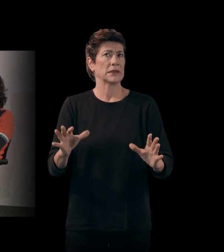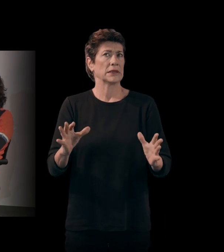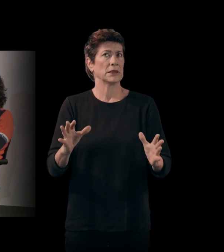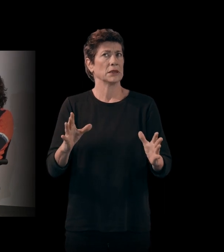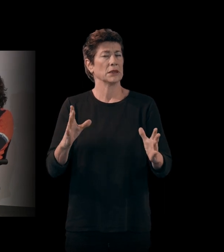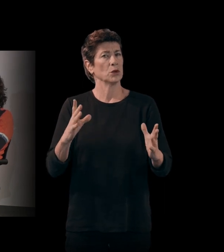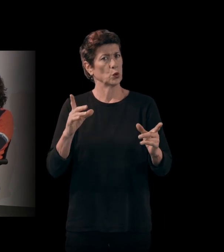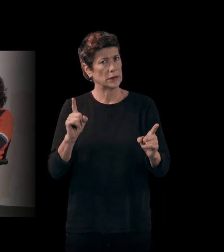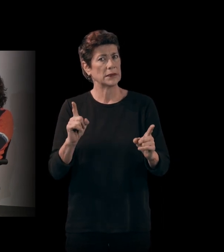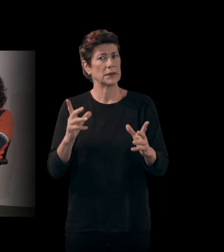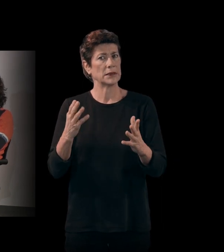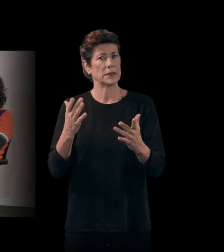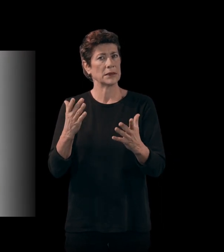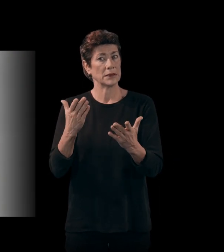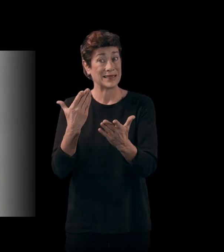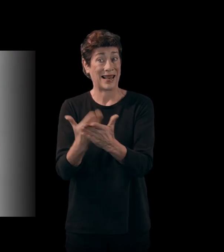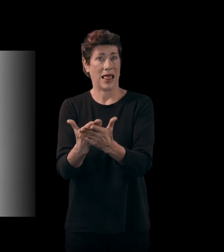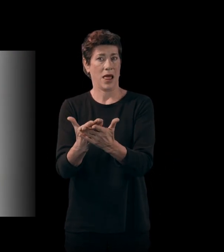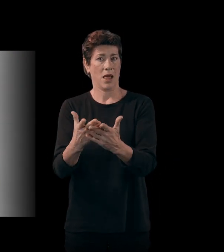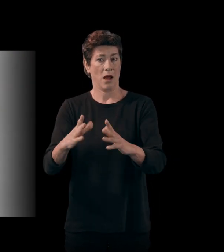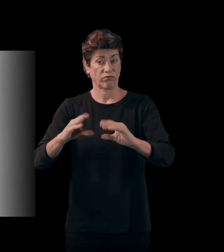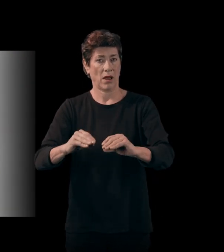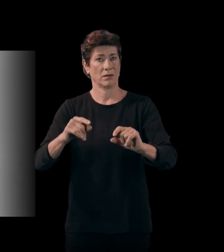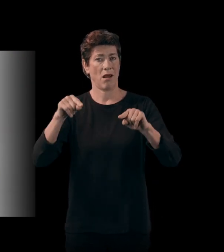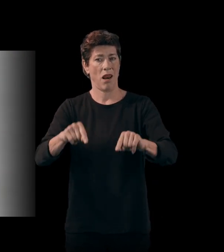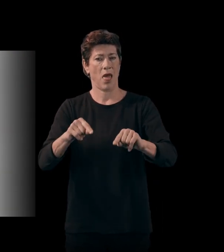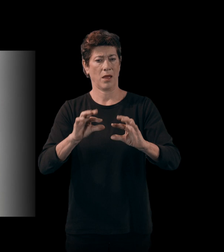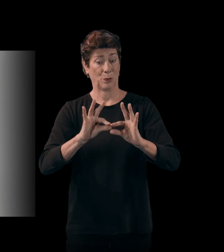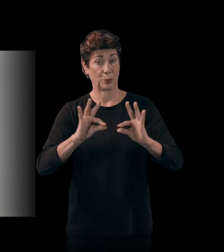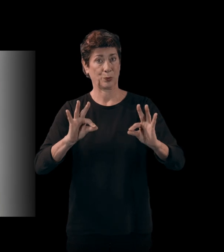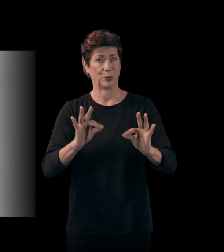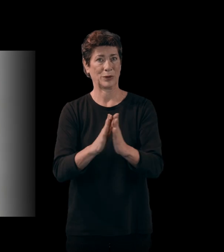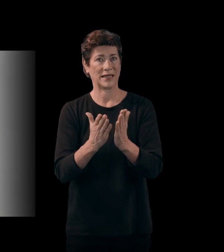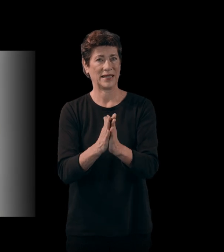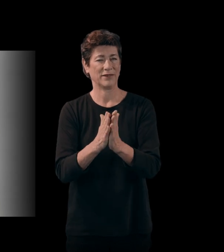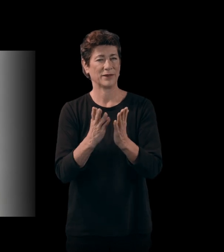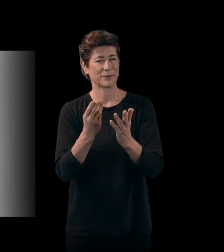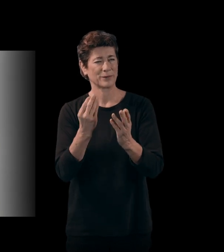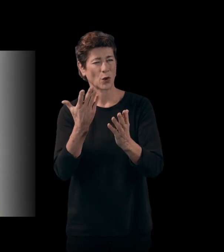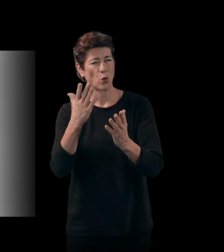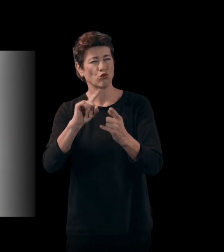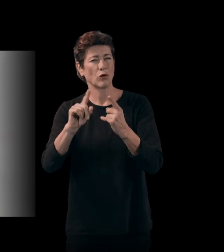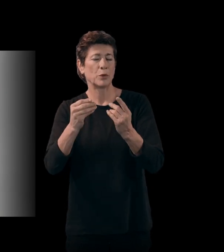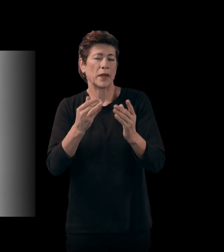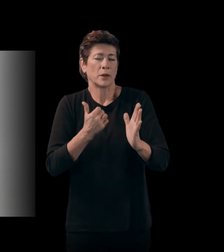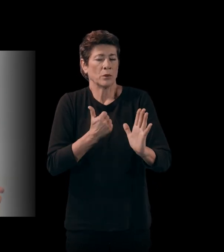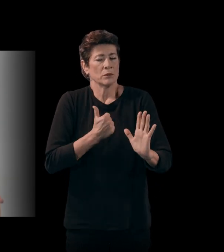réfléchi de le faire dans cet espace-là. Dans un opuscule, il y a aussi autre chose, ce qui pourrait être une histoire de pudeur, mais je ne pense pas seulement,